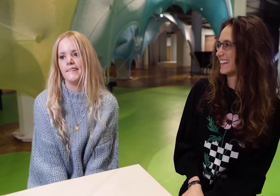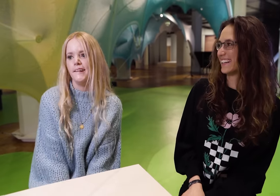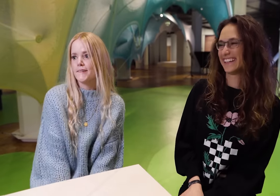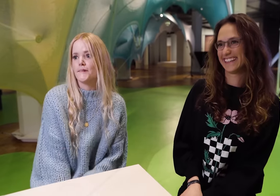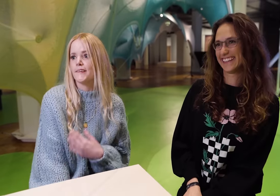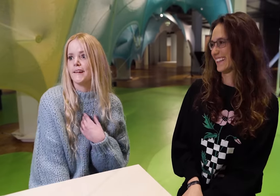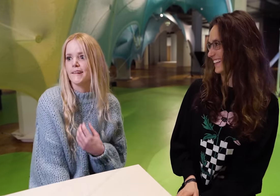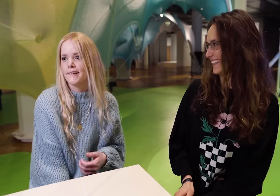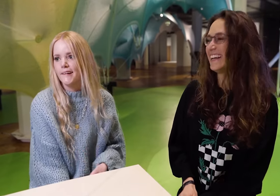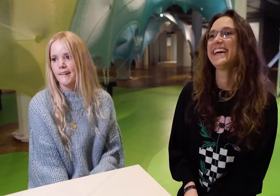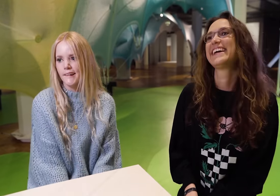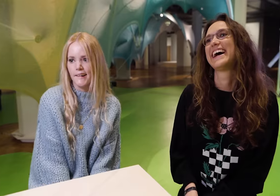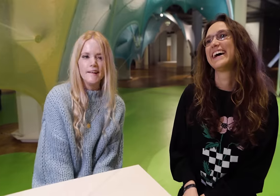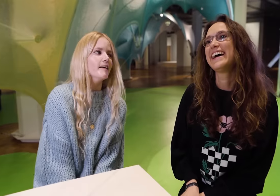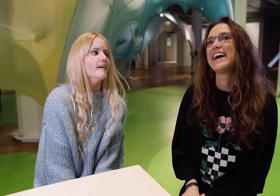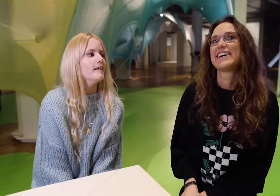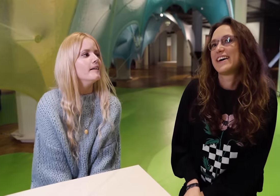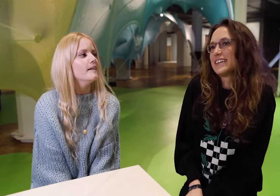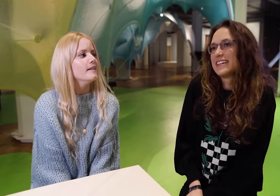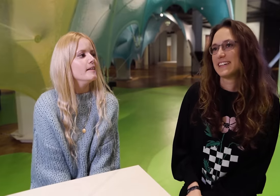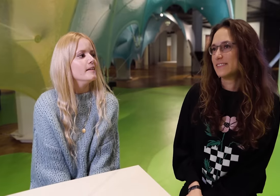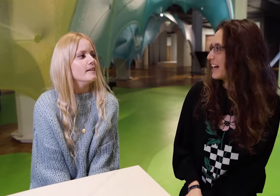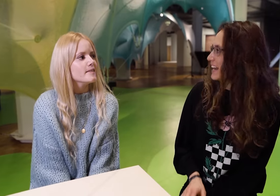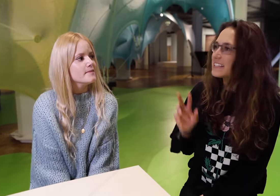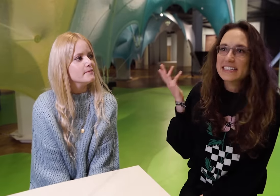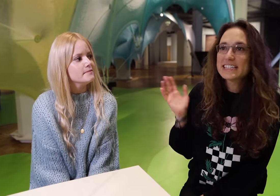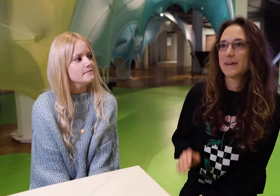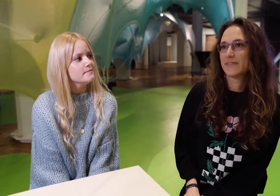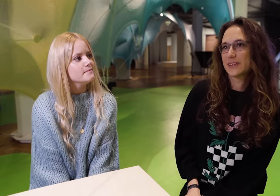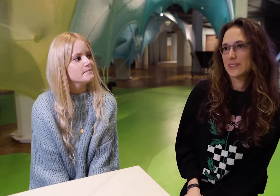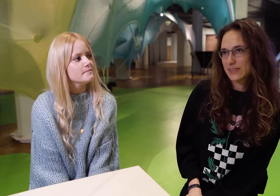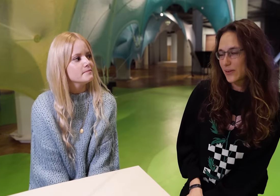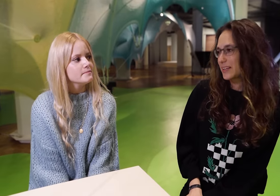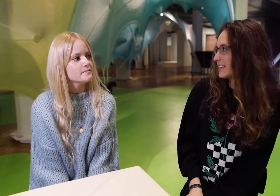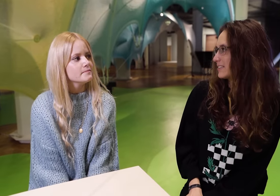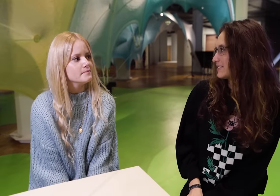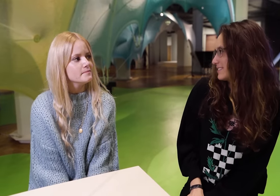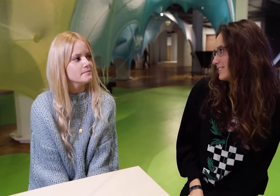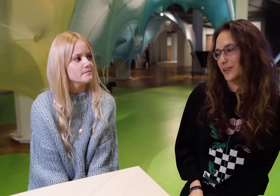(Lachen) Das wusst ich nicht. Ja. Weil ich ja ... alles richtig machen wollte, so als Freundin, ja.